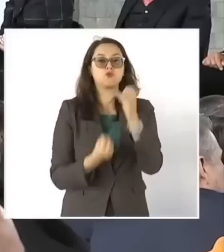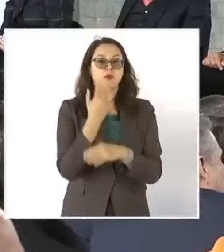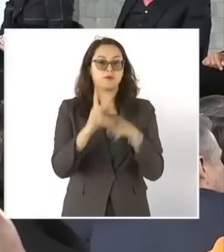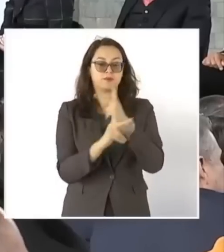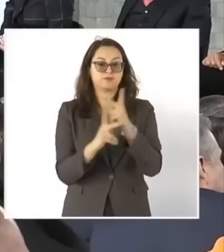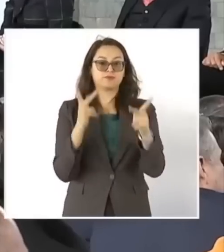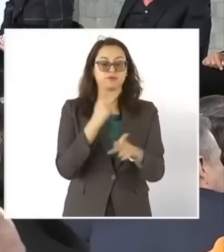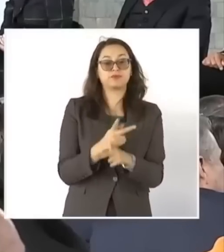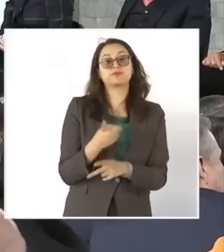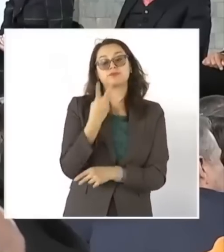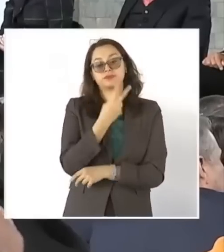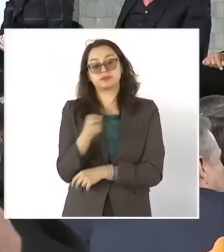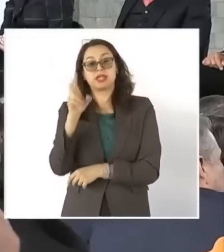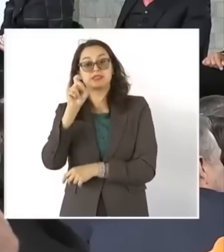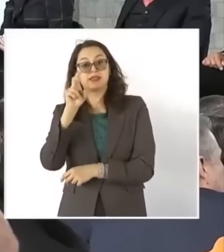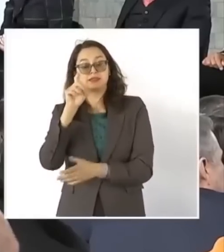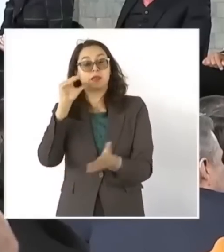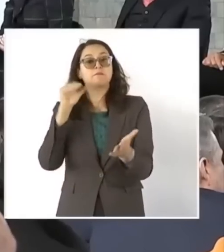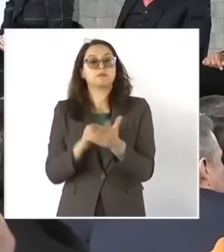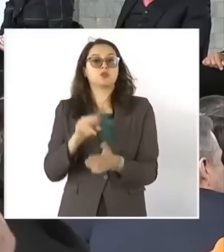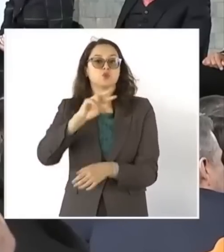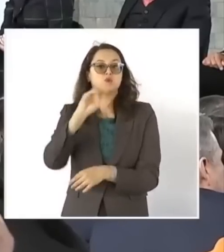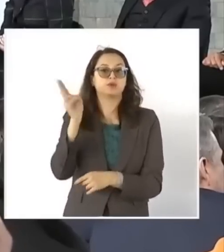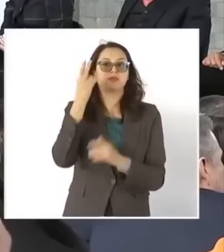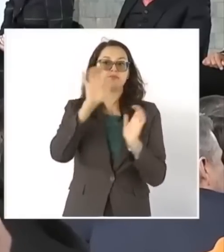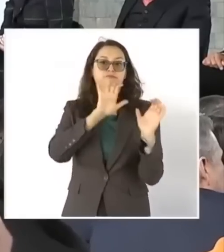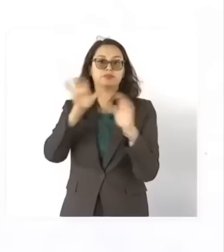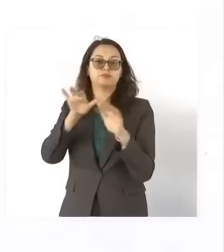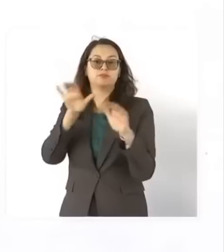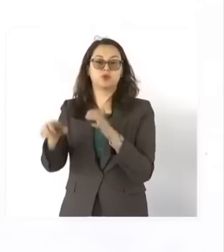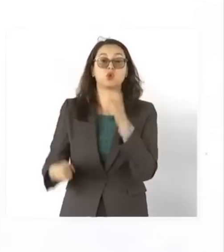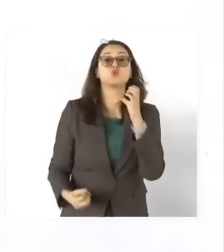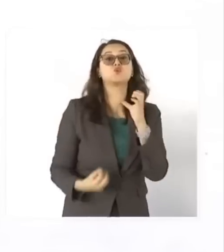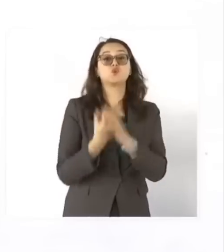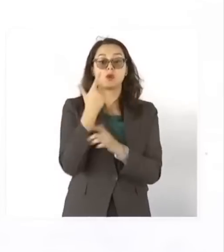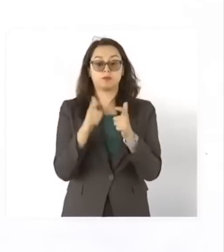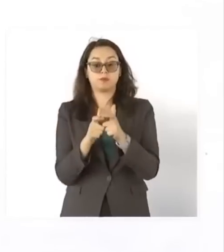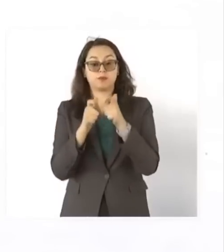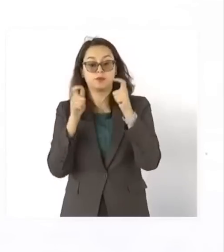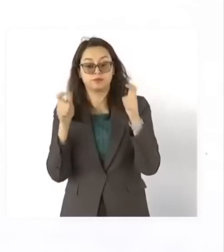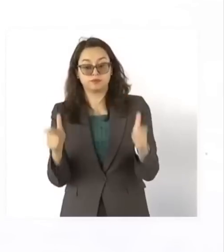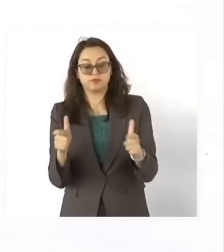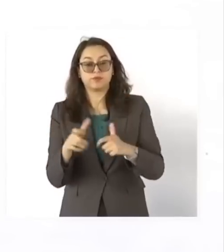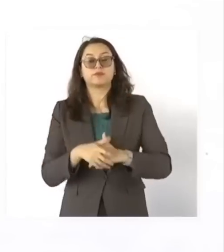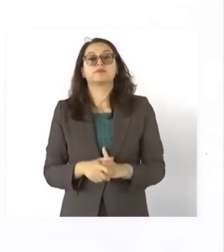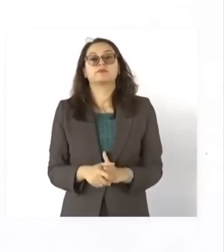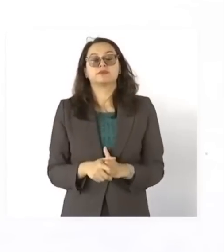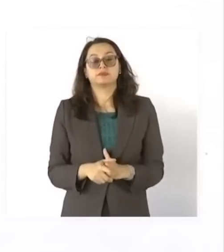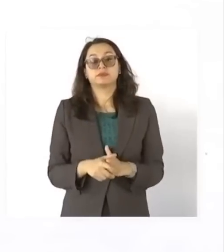nuevos estudiantes en educación superior adelante vinculados con la educación mixta y la educación